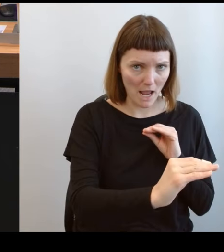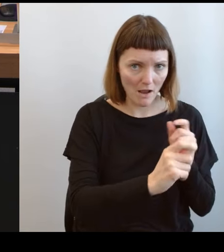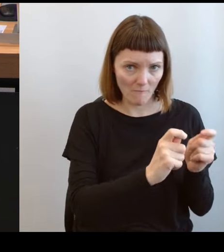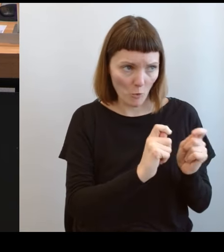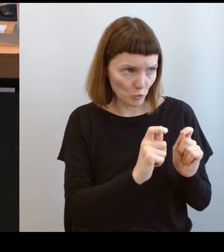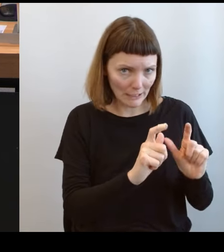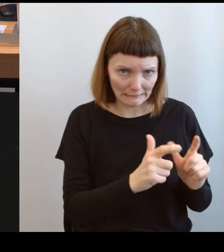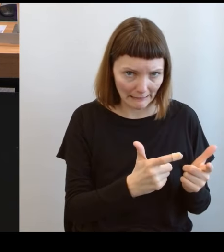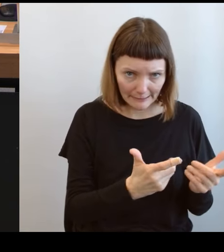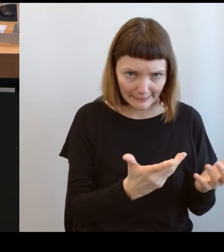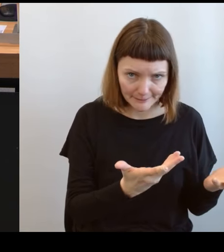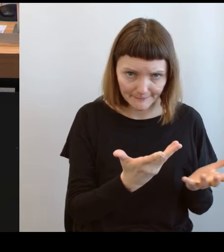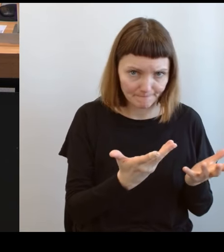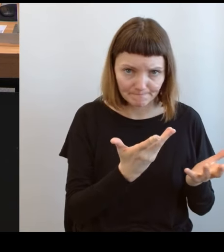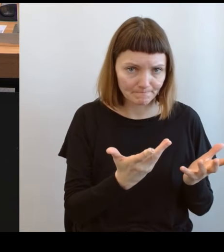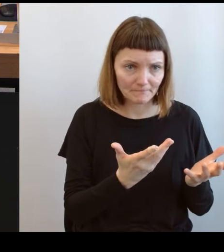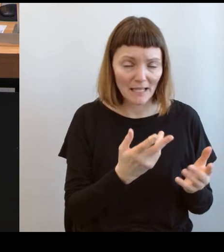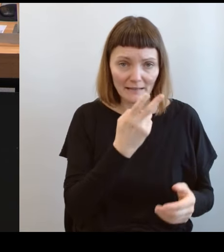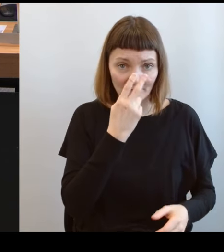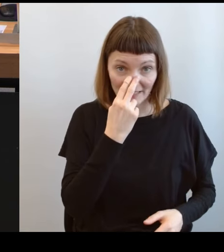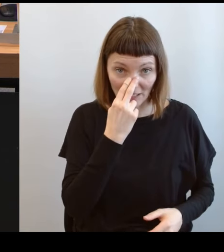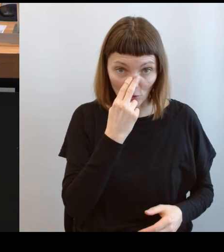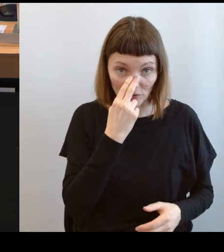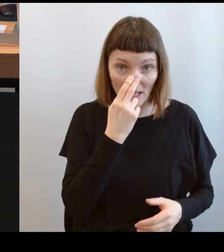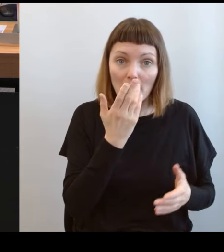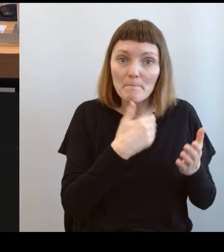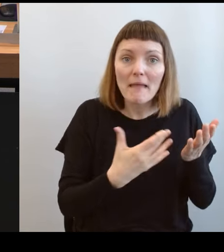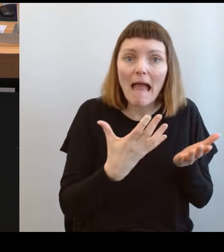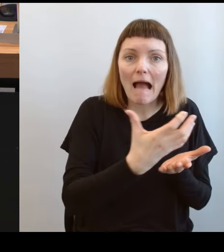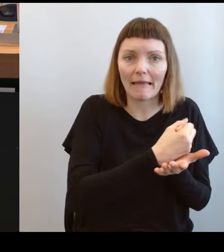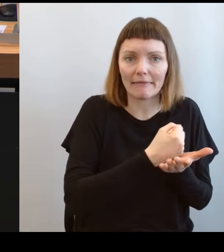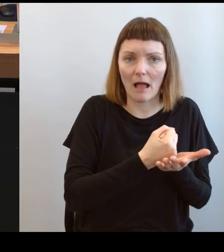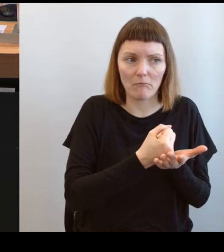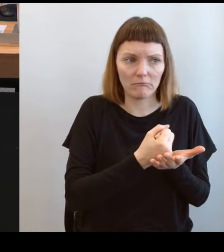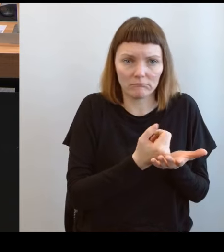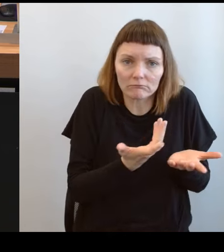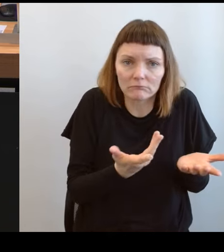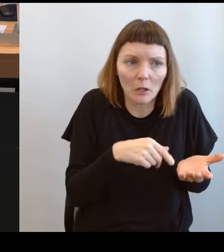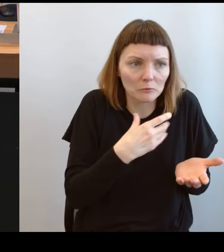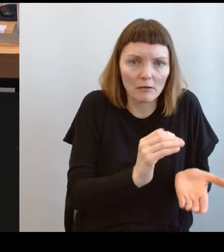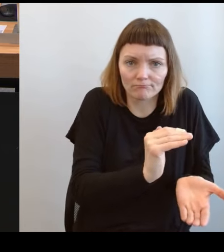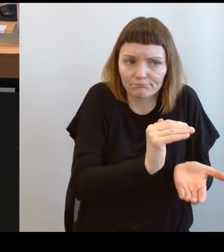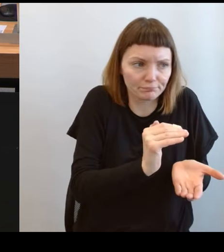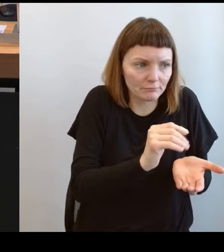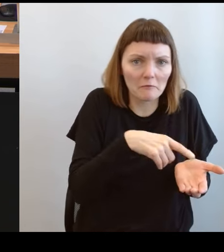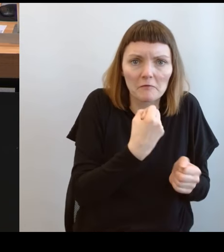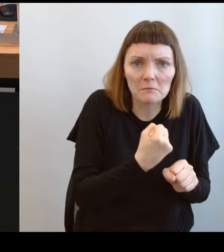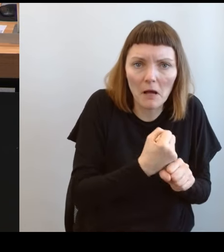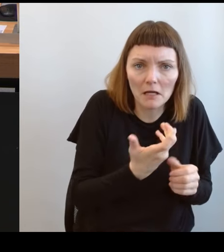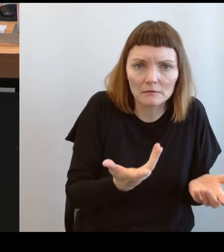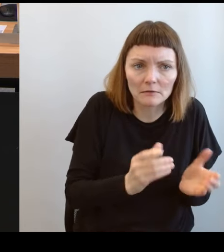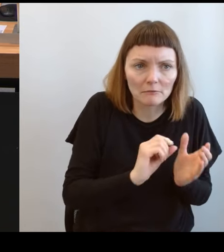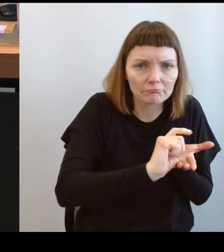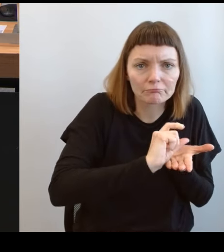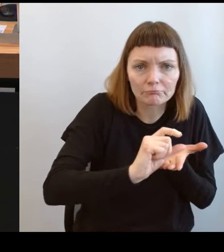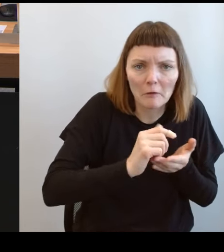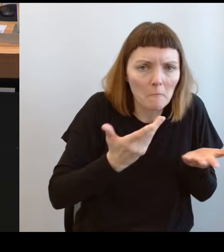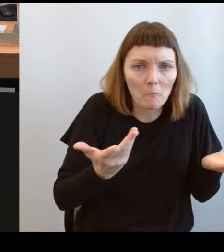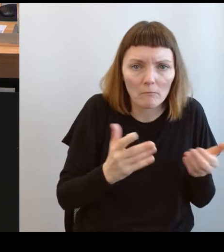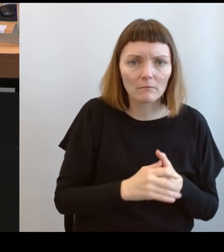machen wollen. Zu den rund 50 Millionen €, die zuletzt durch die City Tax eingenommen wurden, kommen durch die Gesetzesänderungen laut